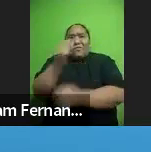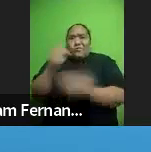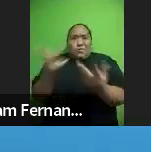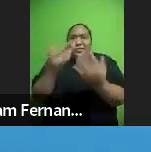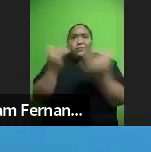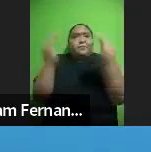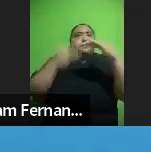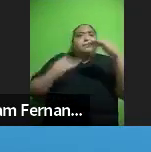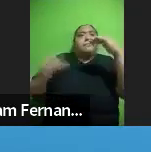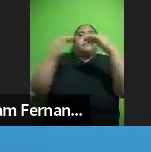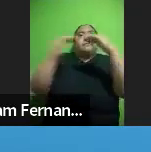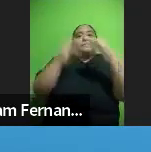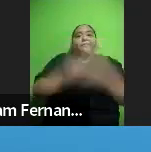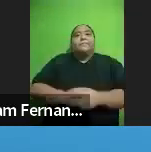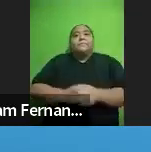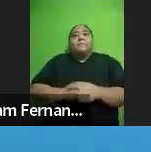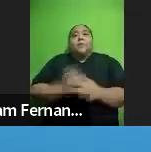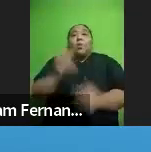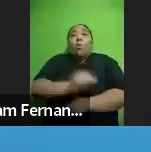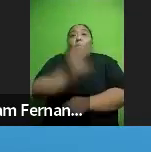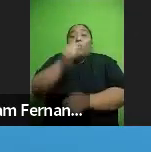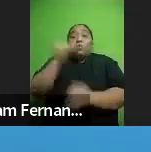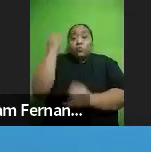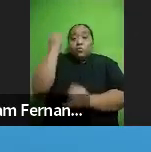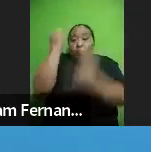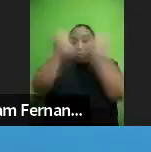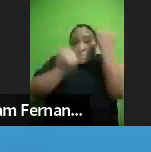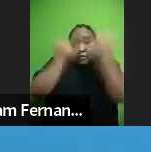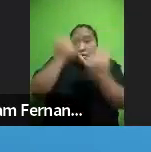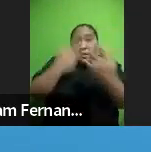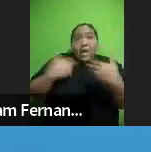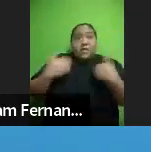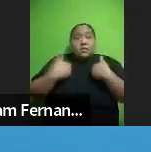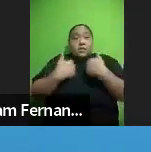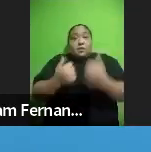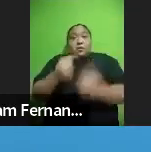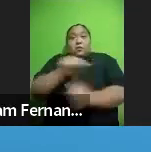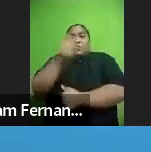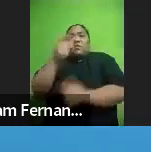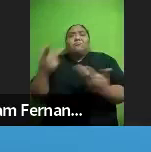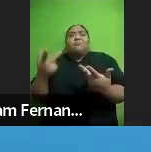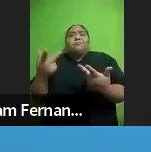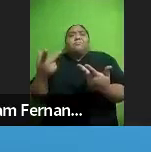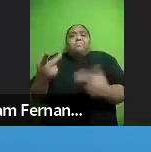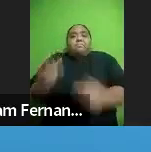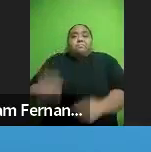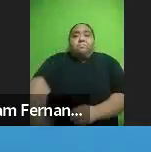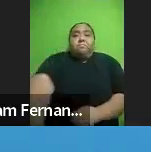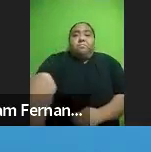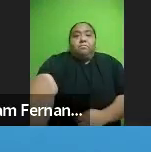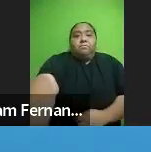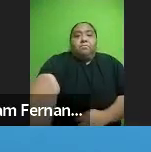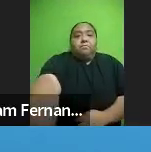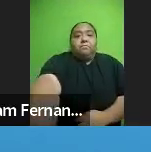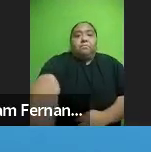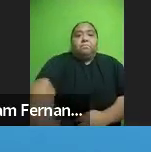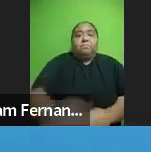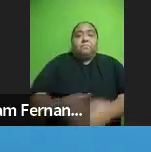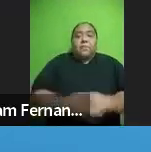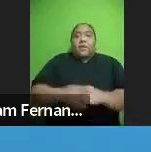Bueno. Otro de los Bueno, Otro de los de las paradigmas o de las ideas que tuvo que entender entender, ya que